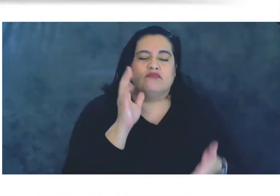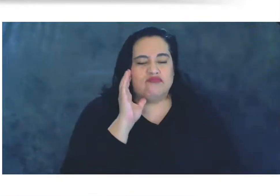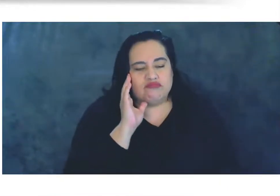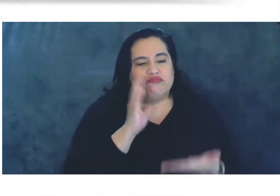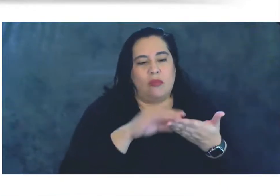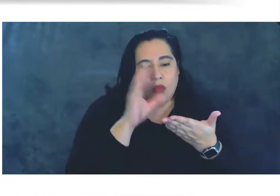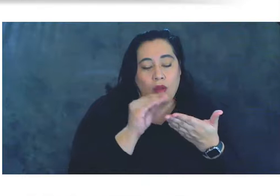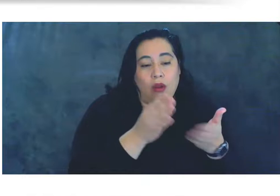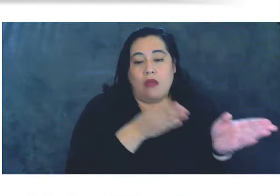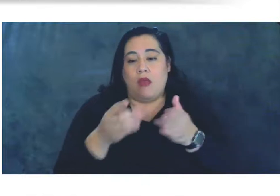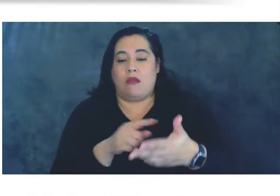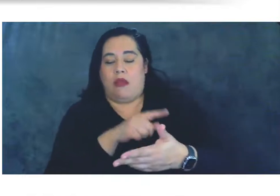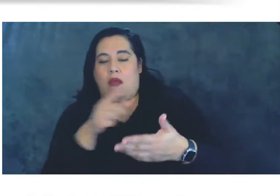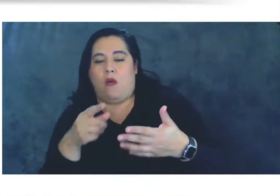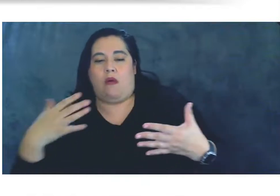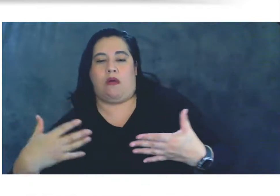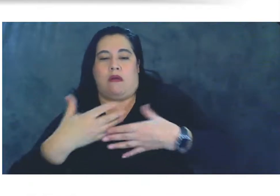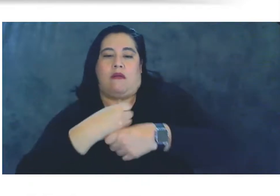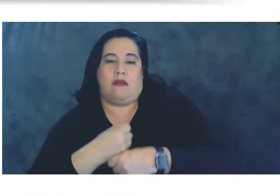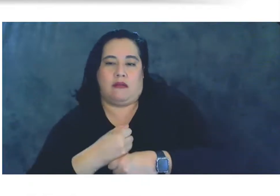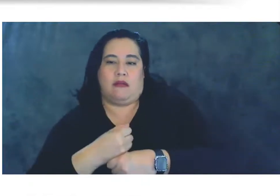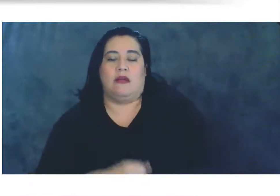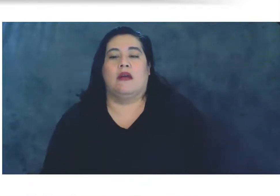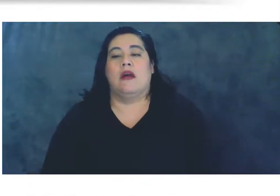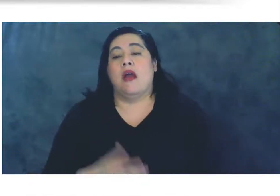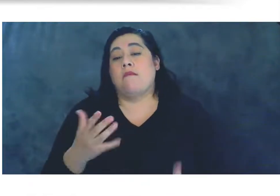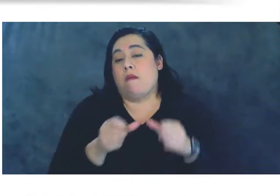Las unidades varían en duración de 30 minutos a 3 ...